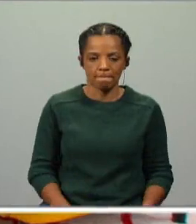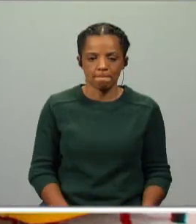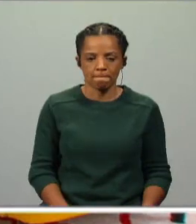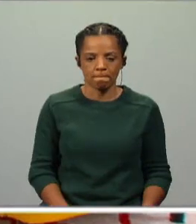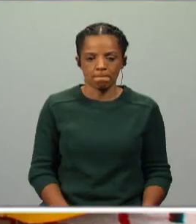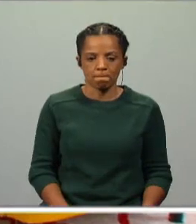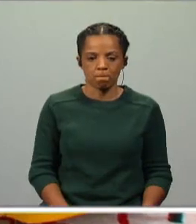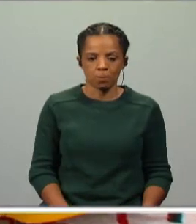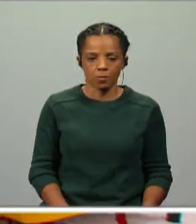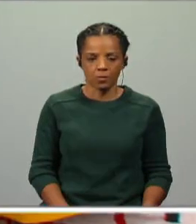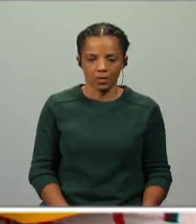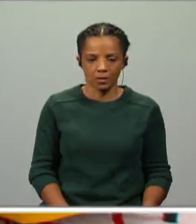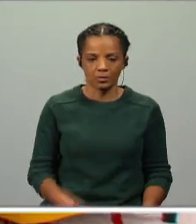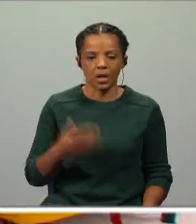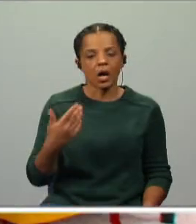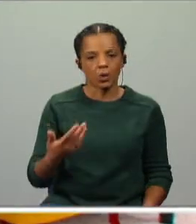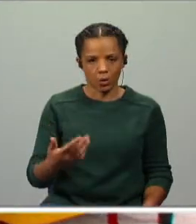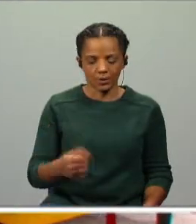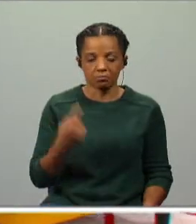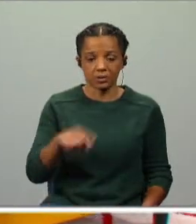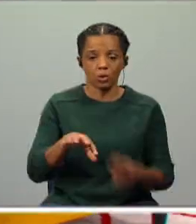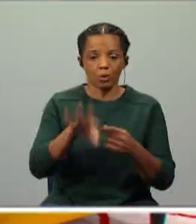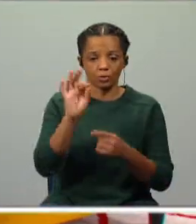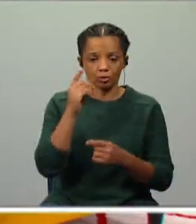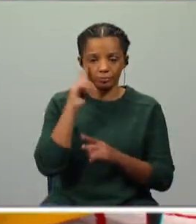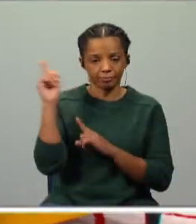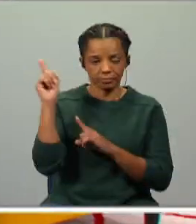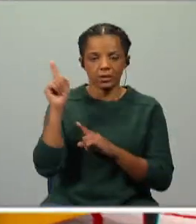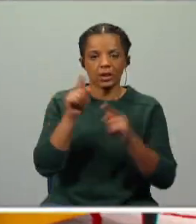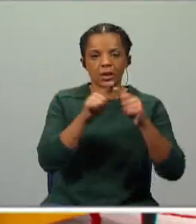Agora vamos ter opções. Está aqui uma grinalda,